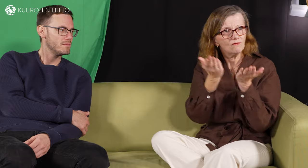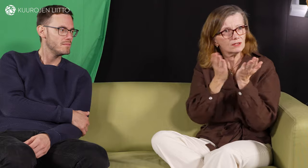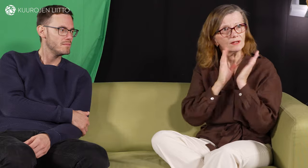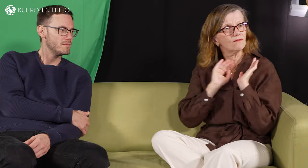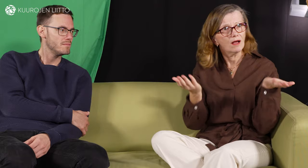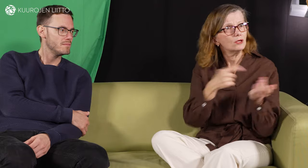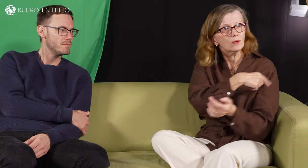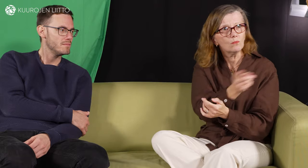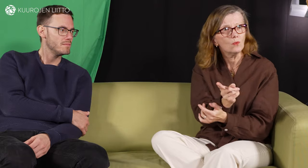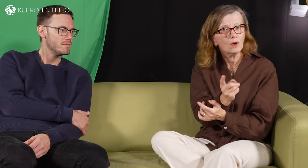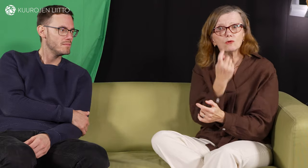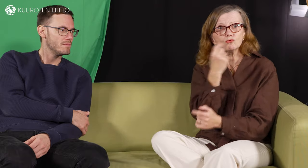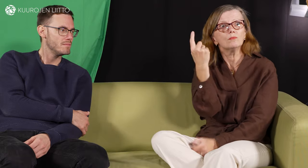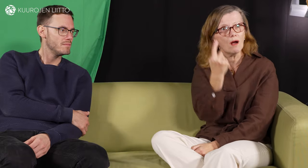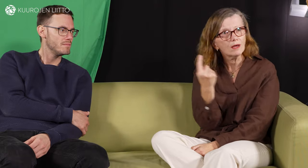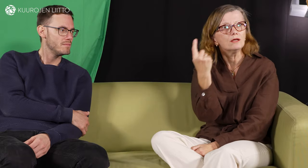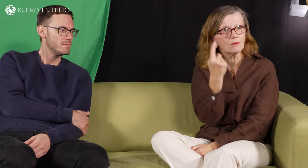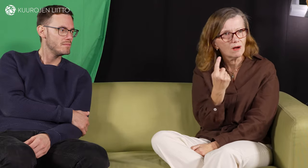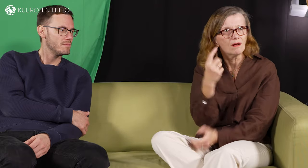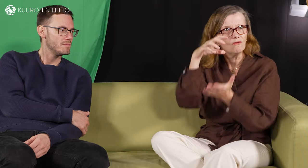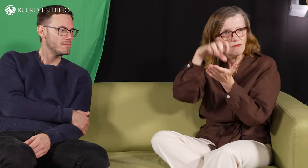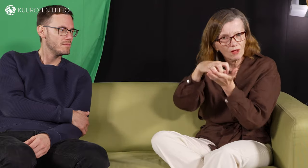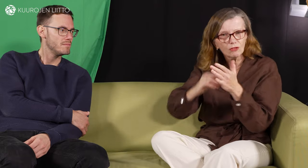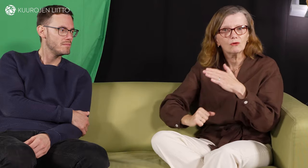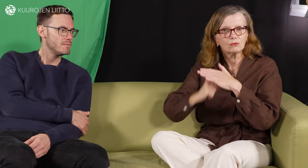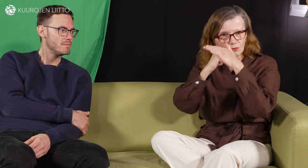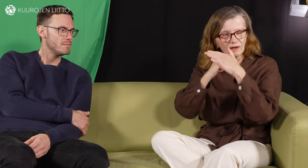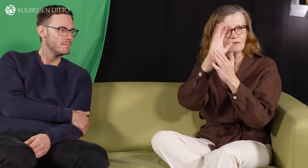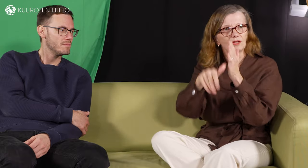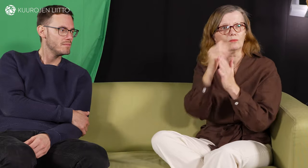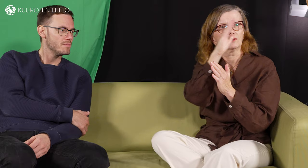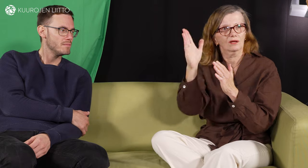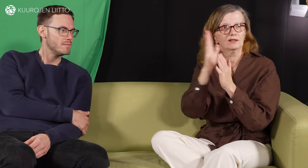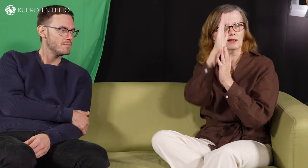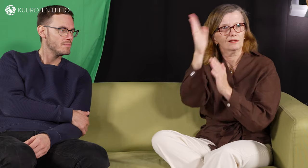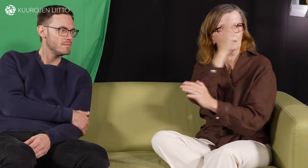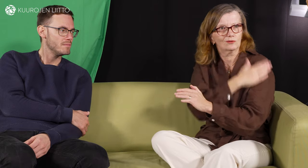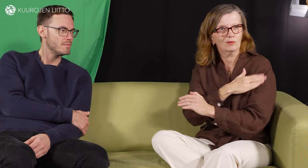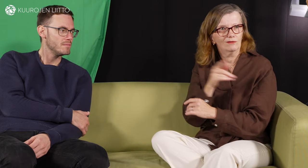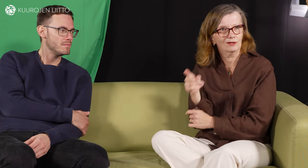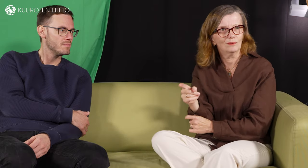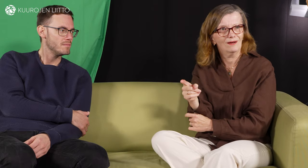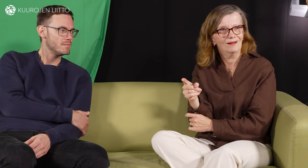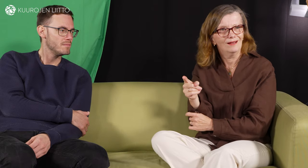Suomi on ainoa maa, jossa on olemassa tällainen kirjasto. Ja vielä valtio tukee Viittomakielisen kirjaston kirjastopalvelua.